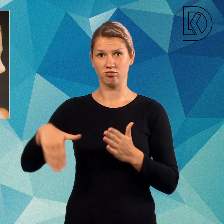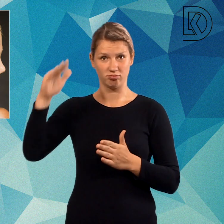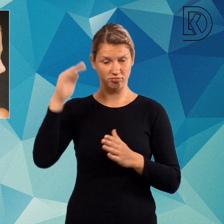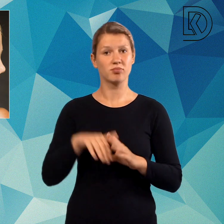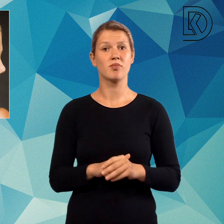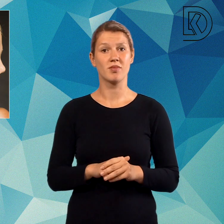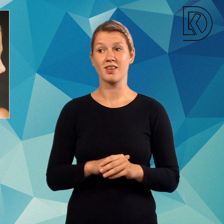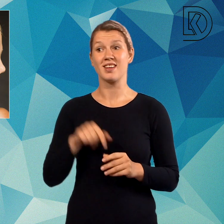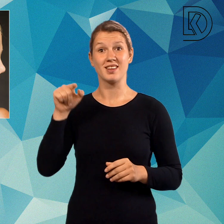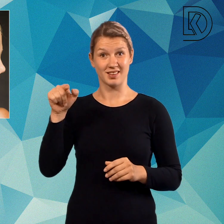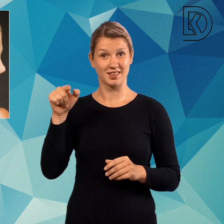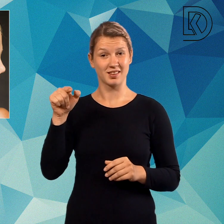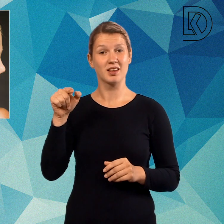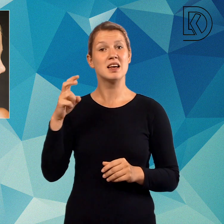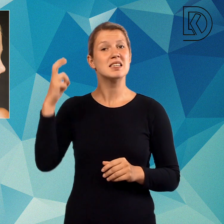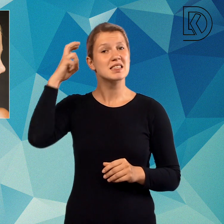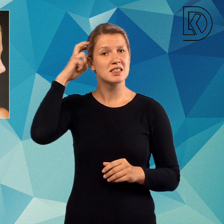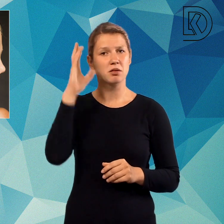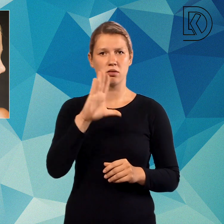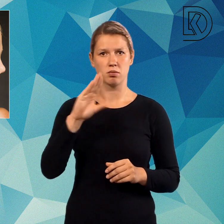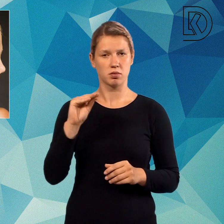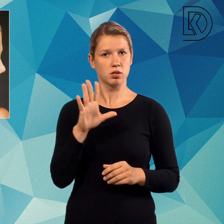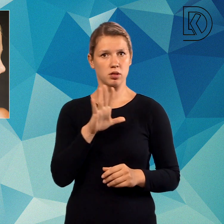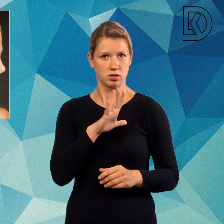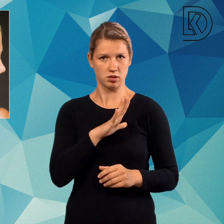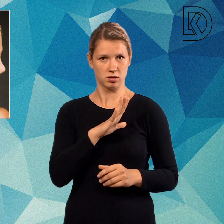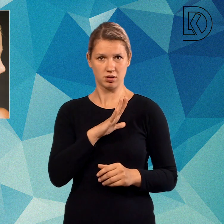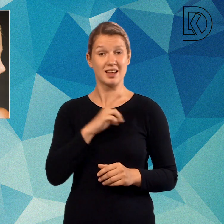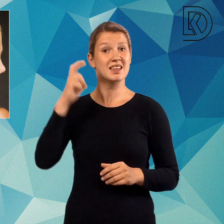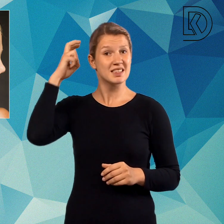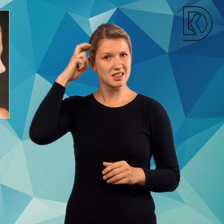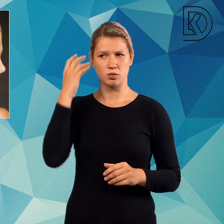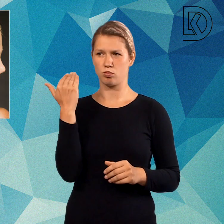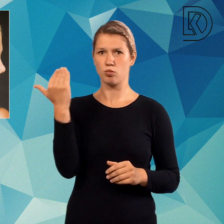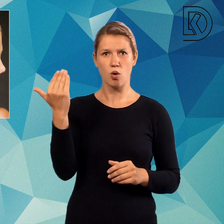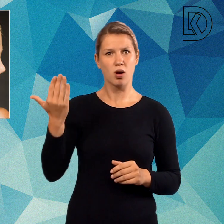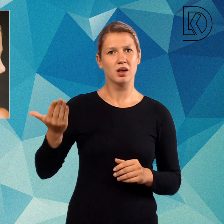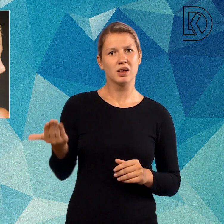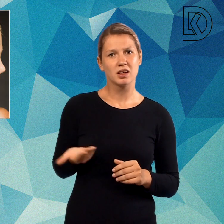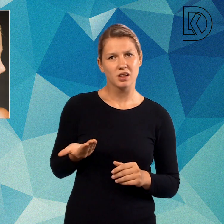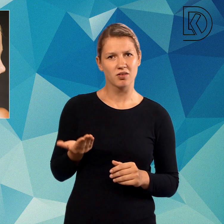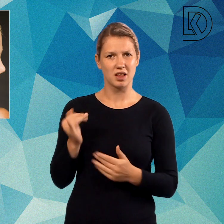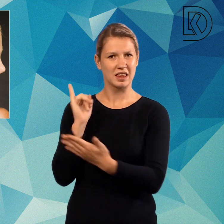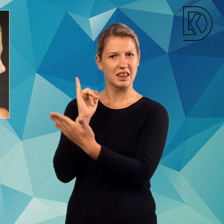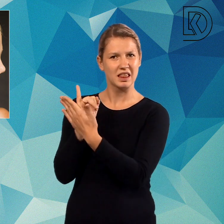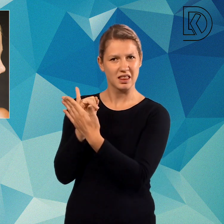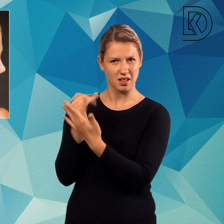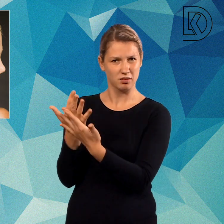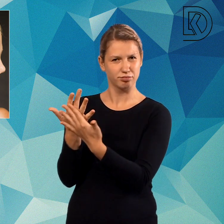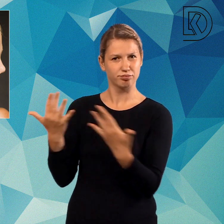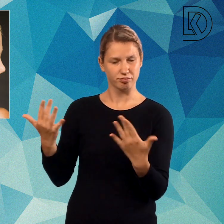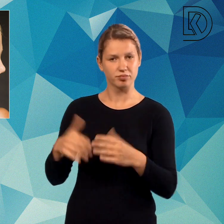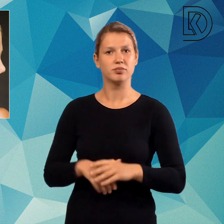Mergina sako, jog be CI negalėtų gyventi, tai - jos gyvenimo ir identiteto dalis.